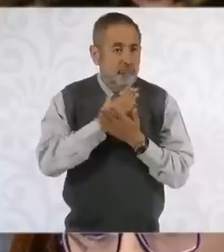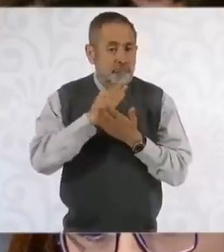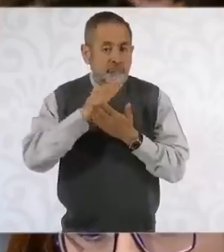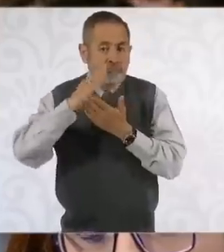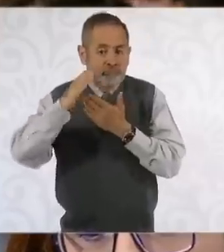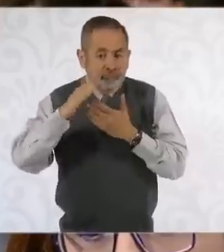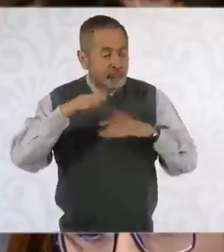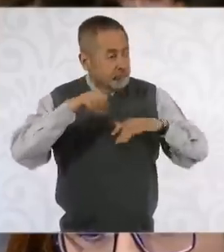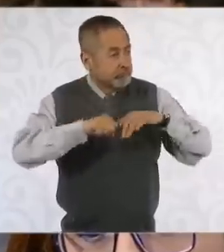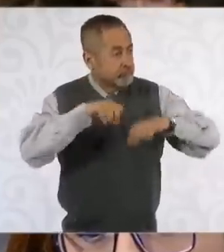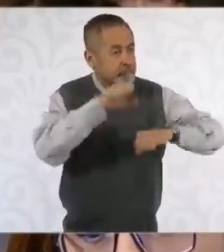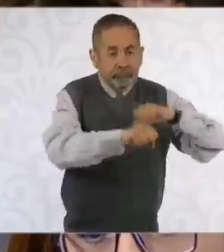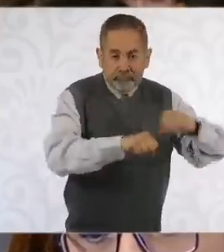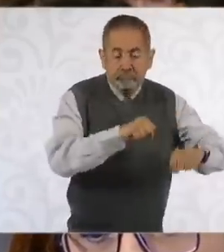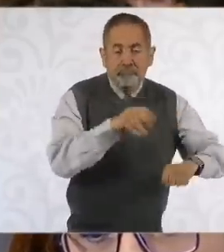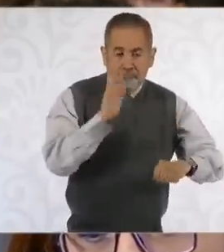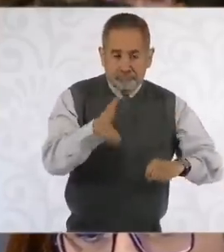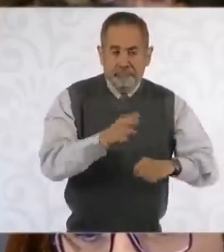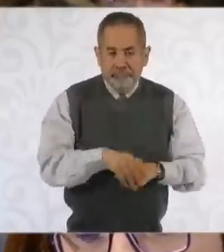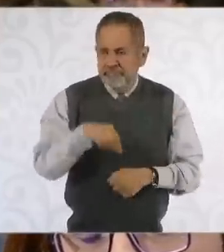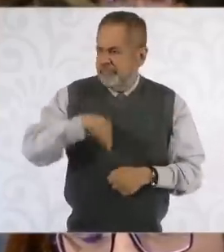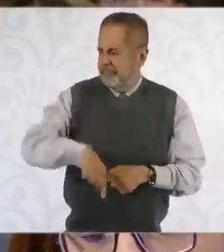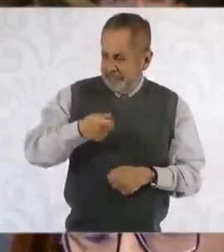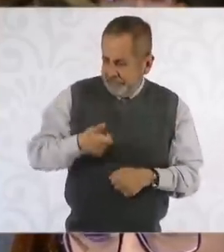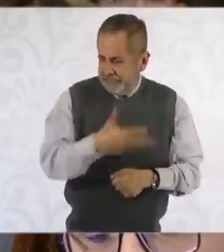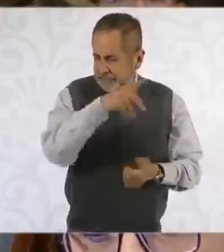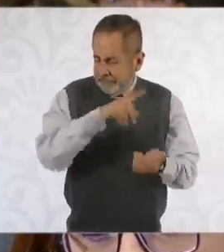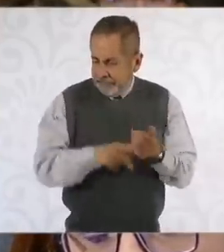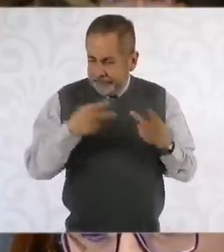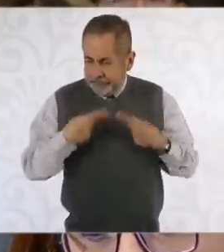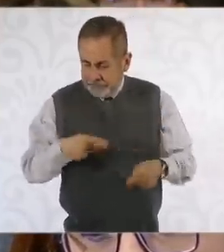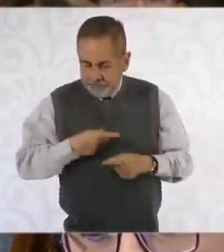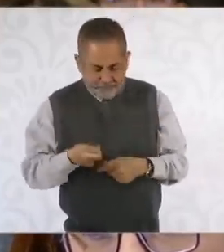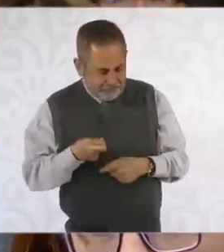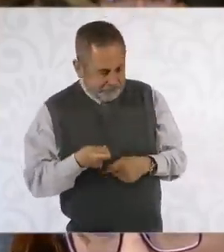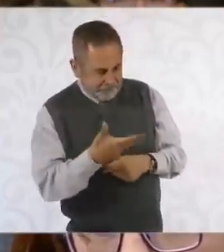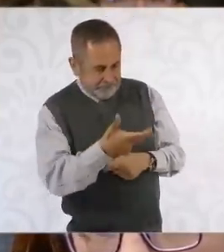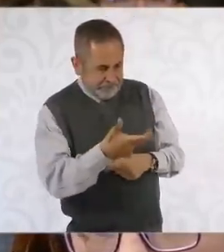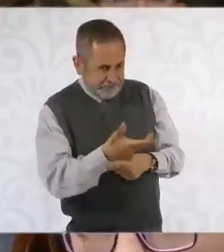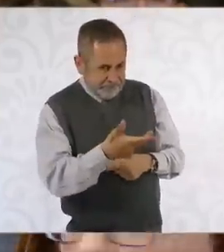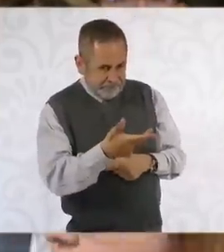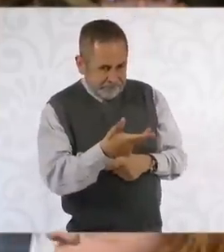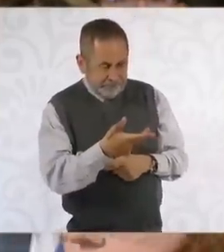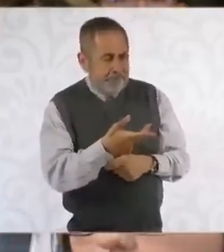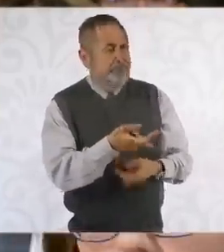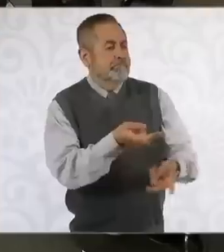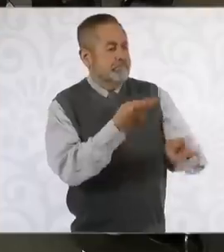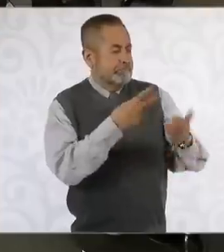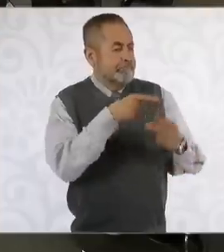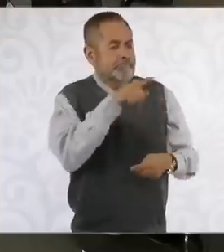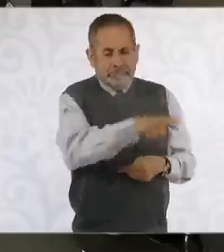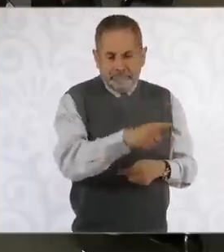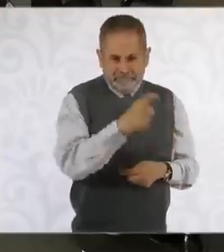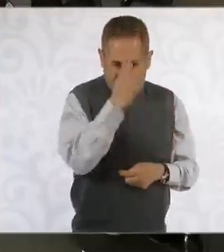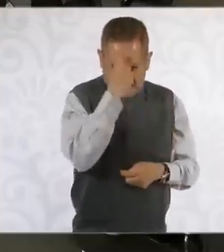le denomina aquí personas eh eh Pues generadoras de violencia efectivamente Gracias presidenta